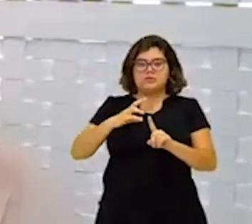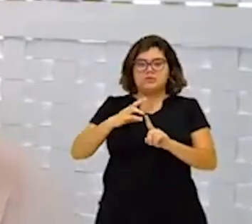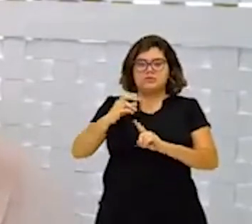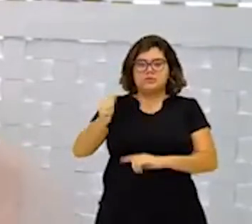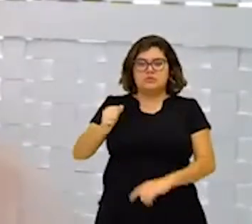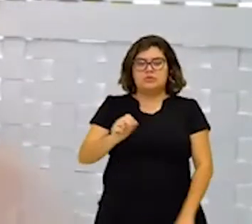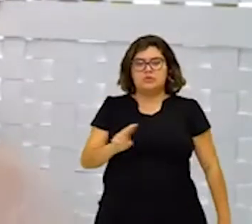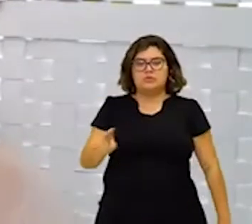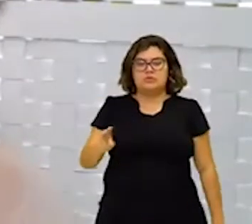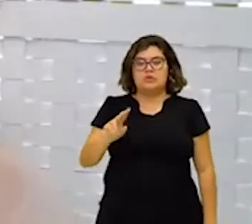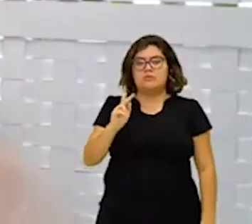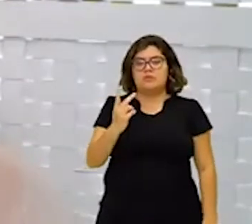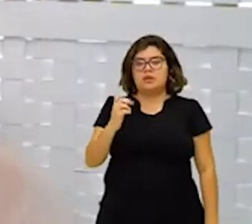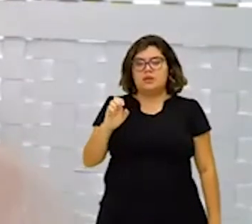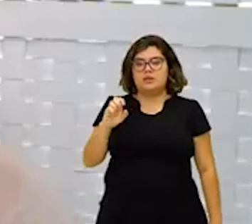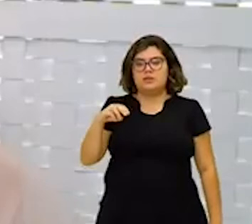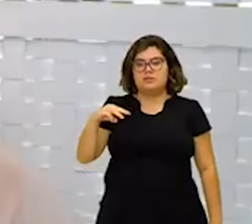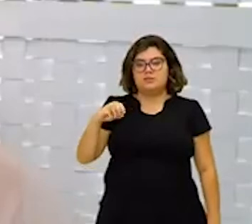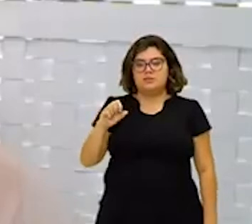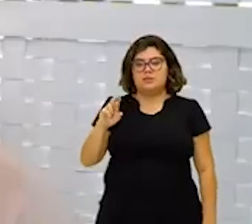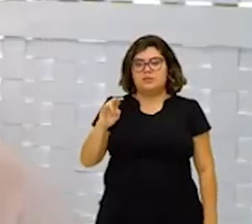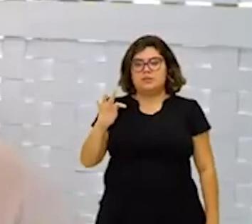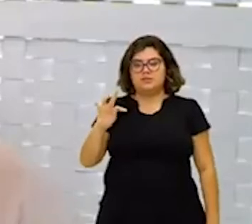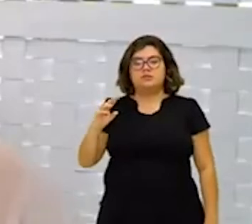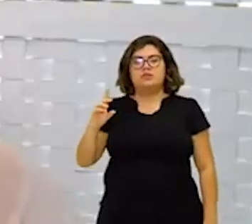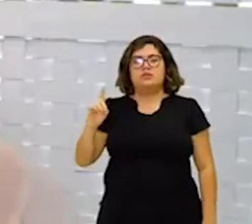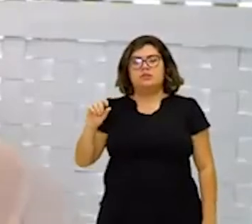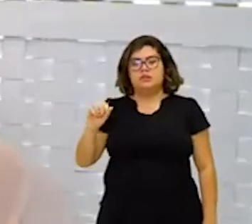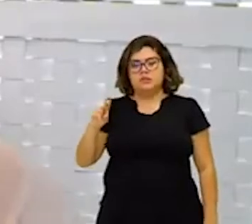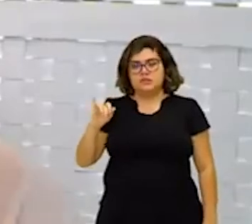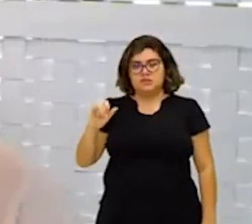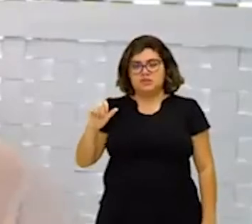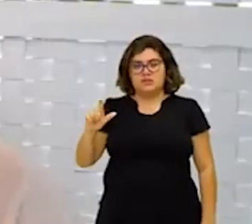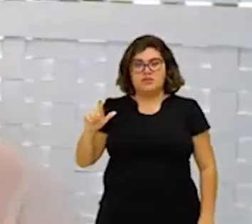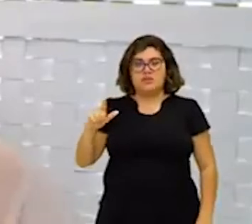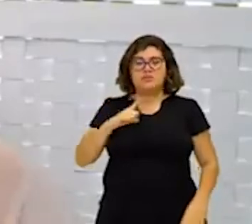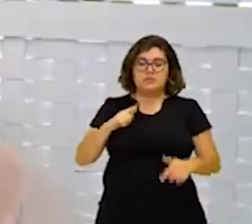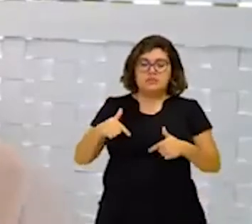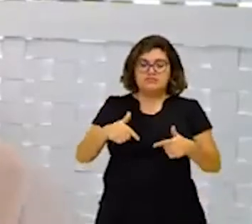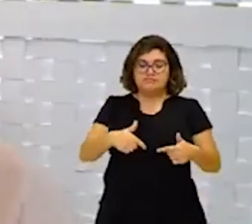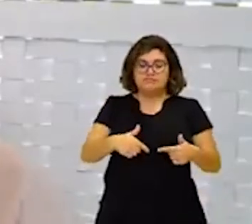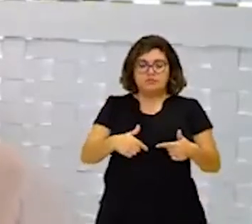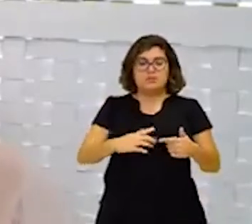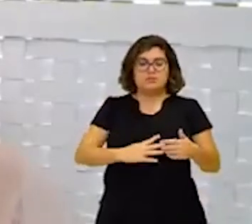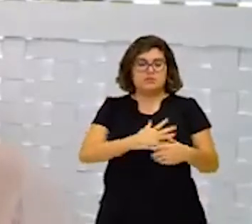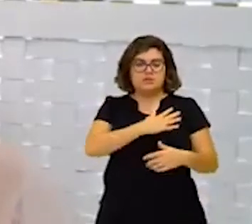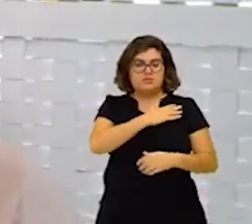Daniel e quando entrou na militância enfrentamento da ditadura de 64 que eu citei aqui na minha sala